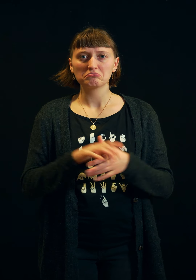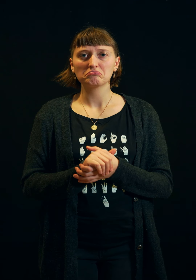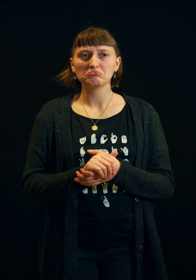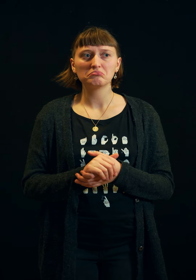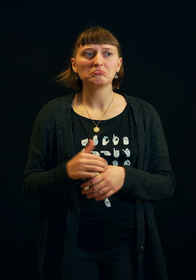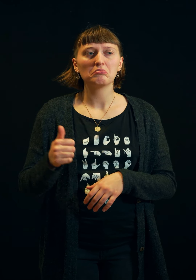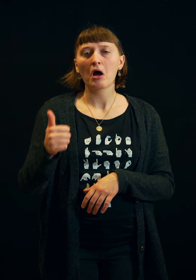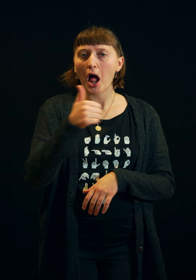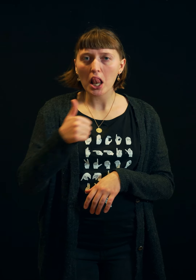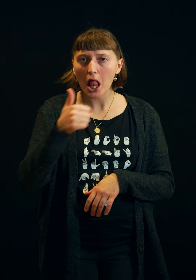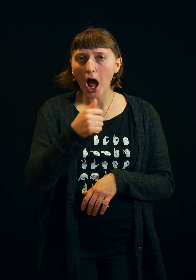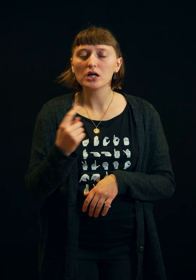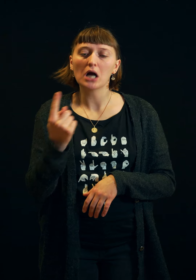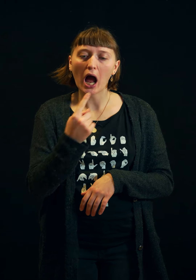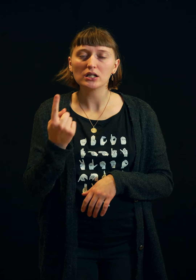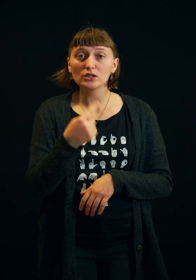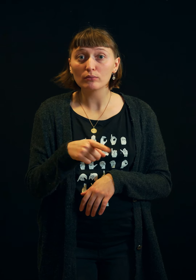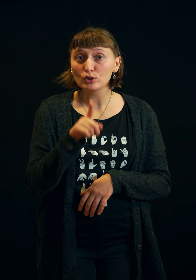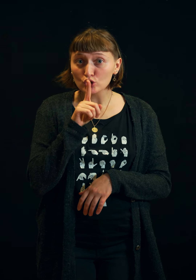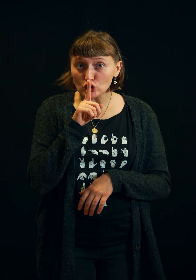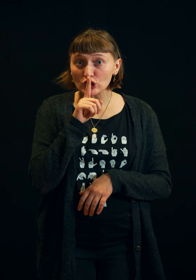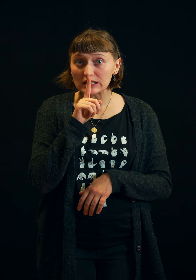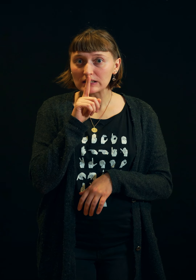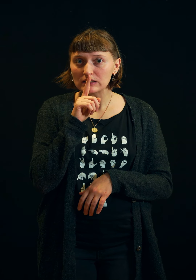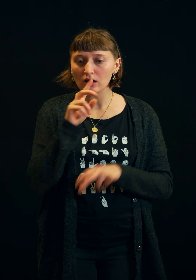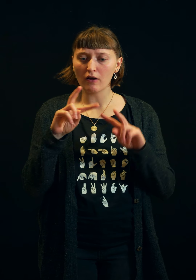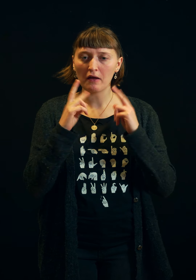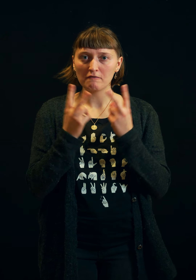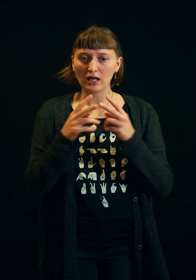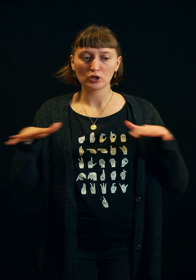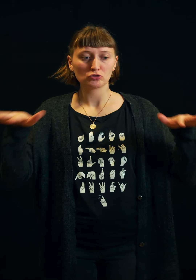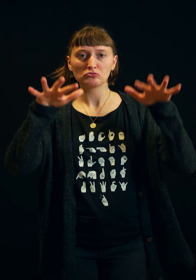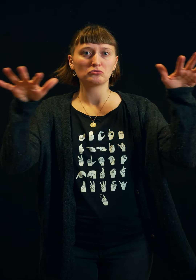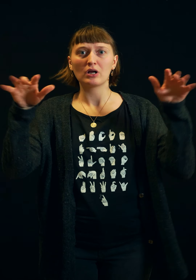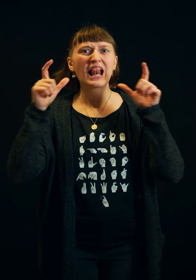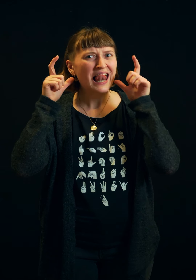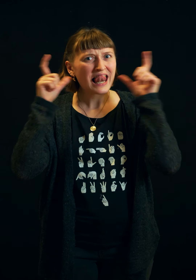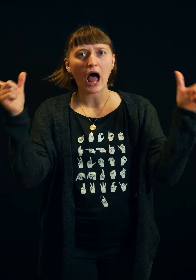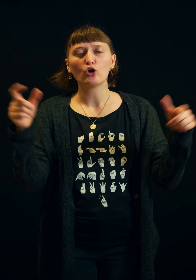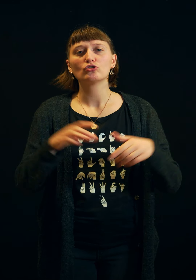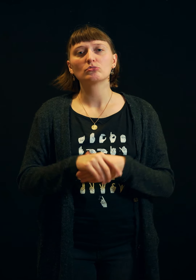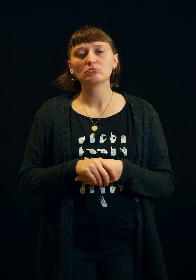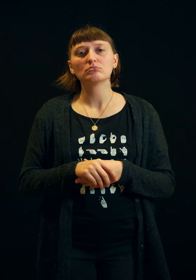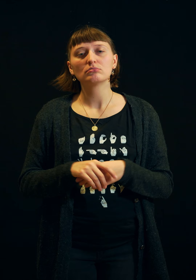mahnend still und einsam in der sonst so lauten Welt.